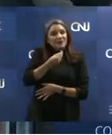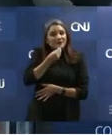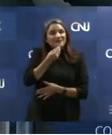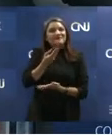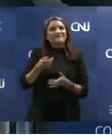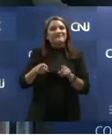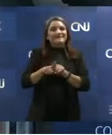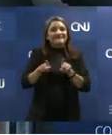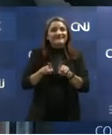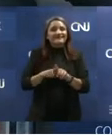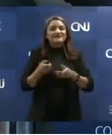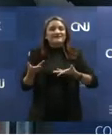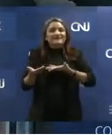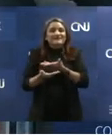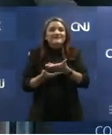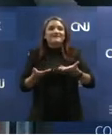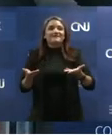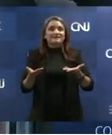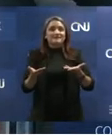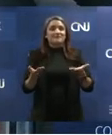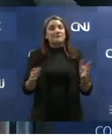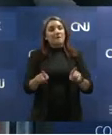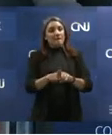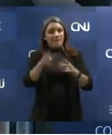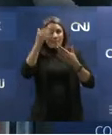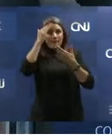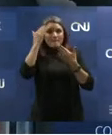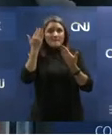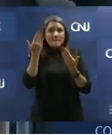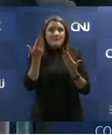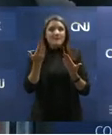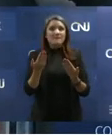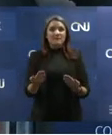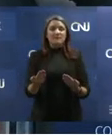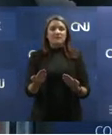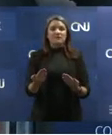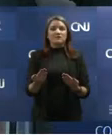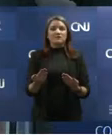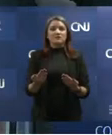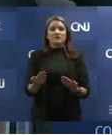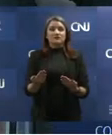Só Jatene e eu agradeço aqui a possibilidade de poder trazer